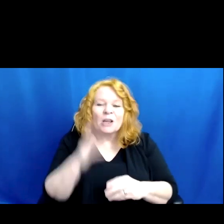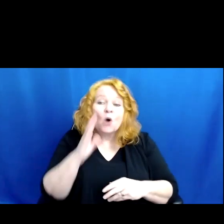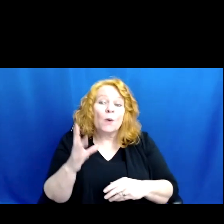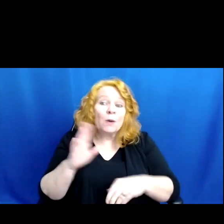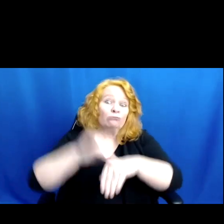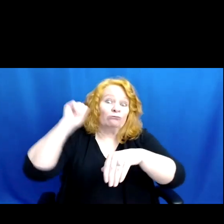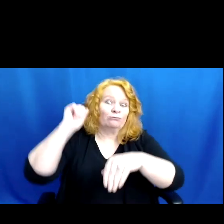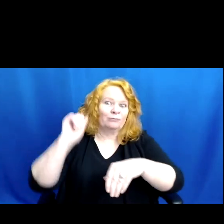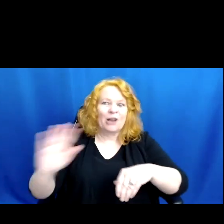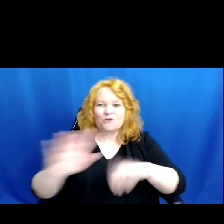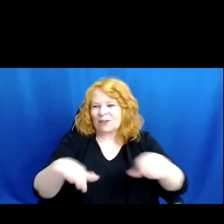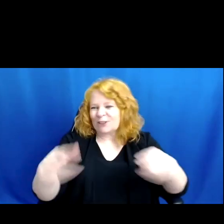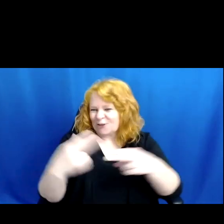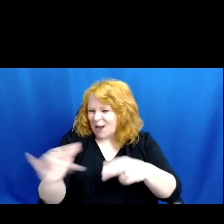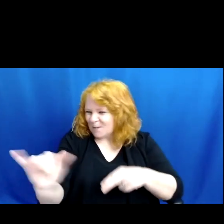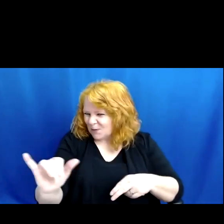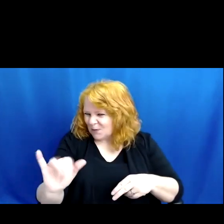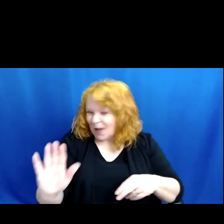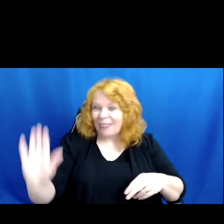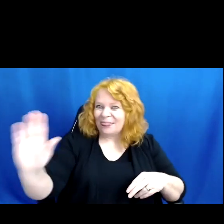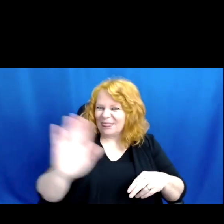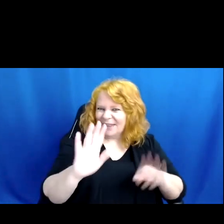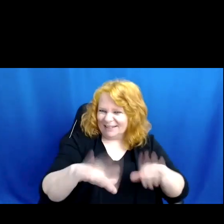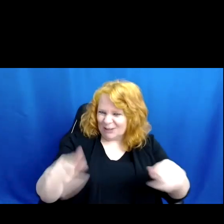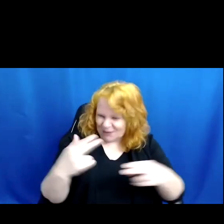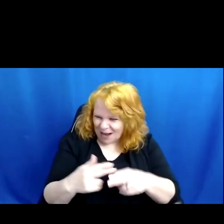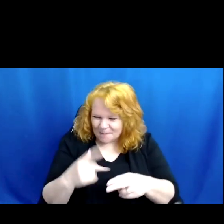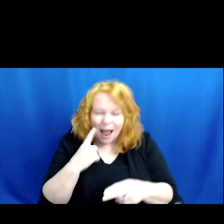outs for your children over the weeks and say their name more than once too, it's a